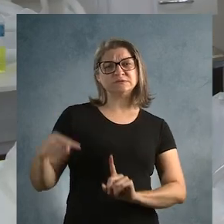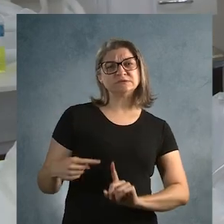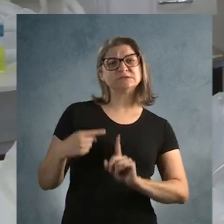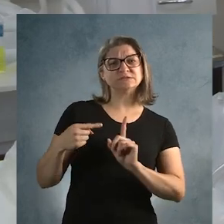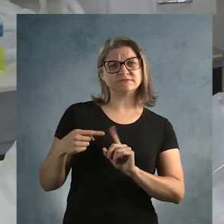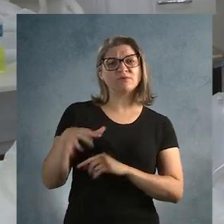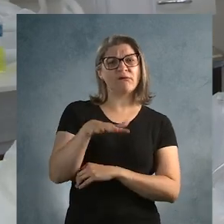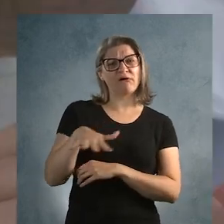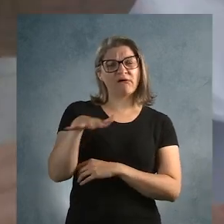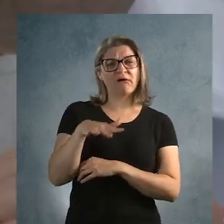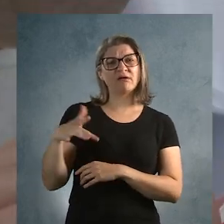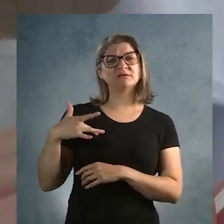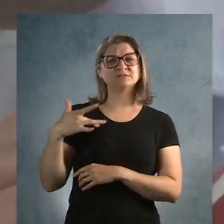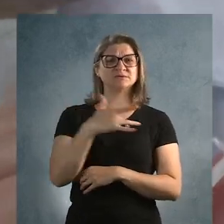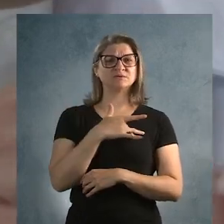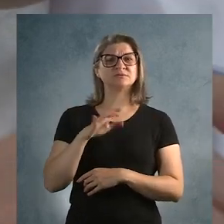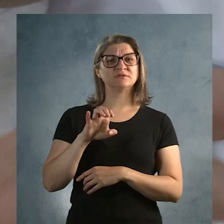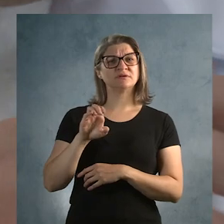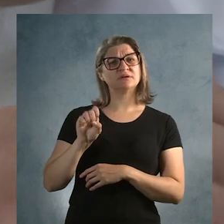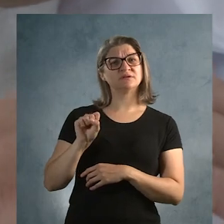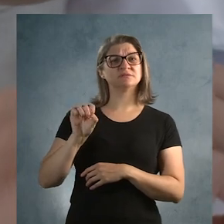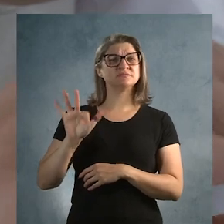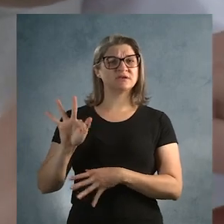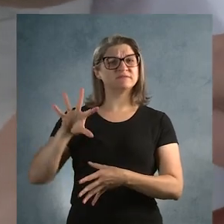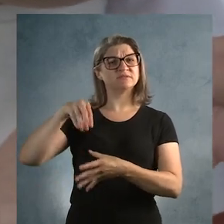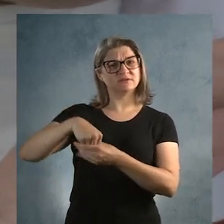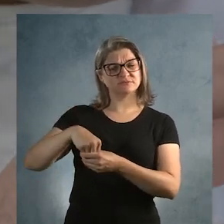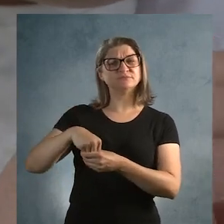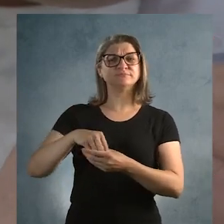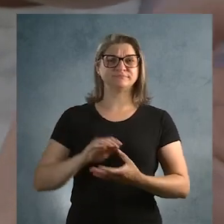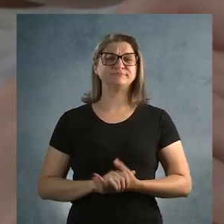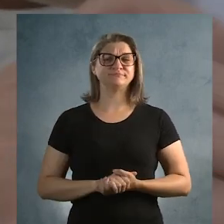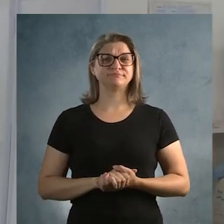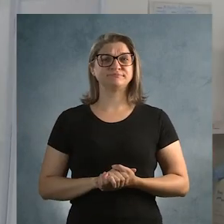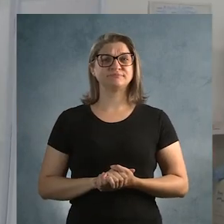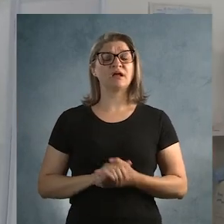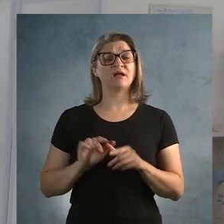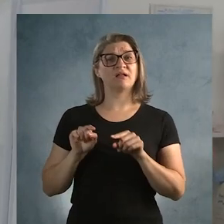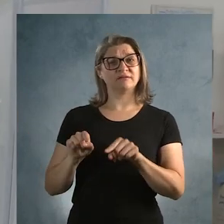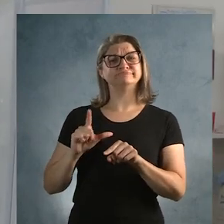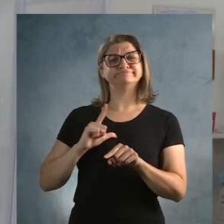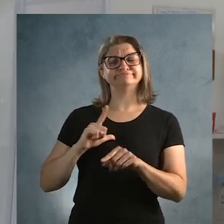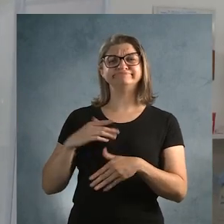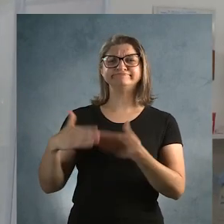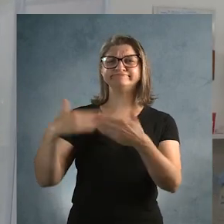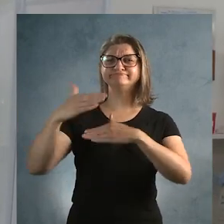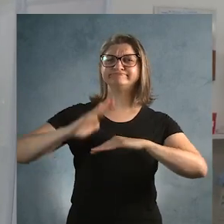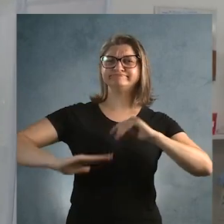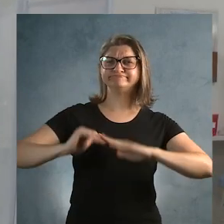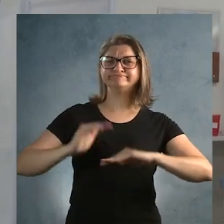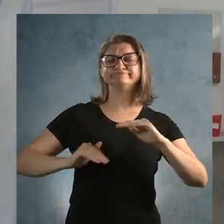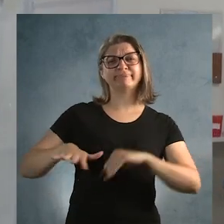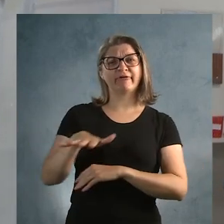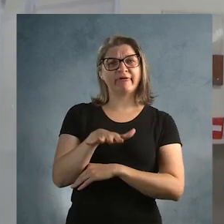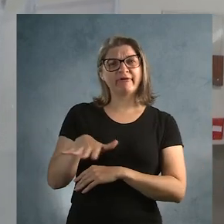que teve ao desenvolver o estágio em uma unidade estratégica de saúde da família. Lá, além de desenvolver as atividades da área,